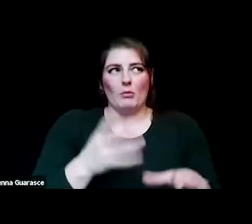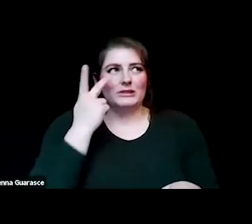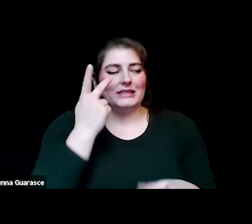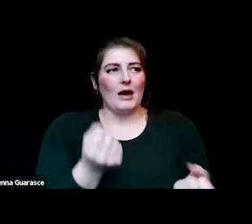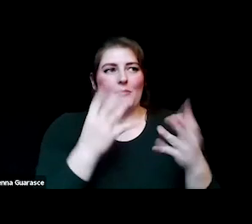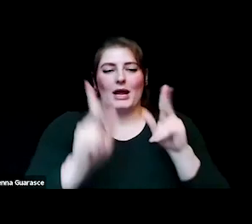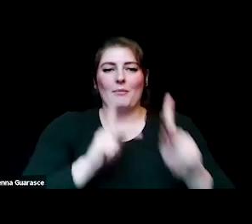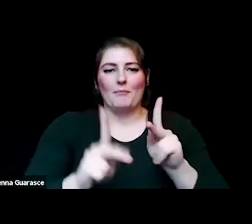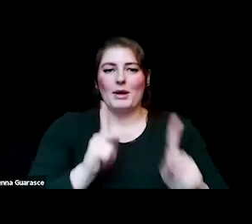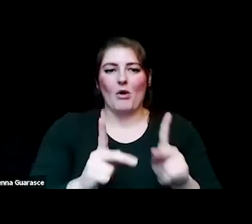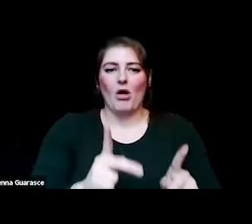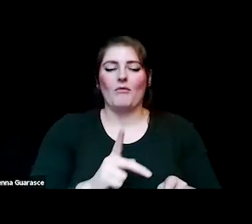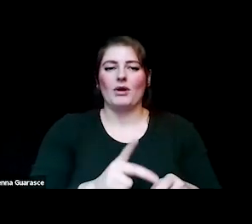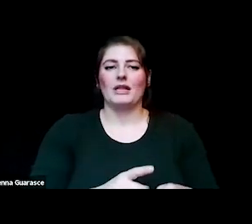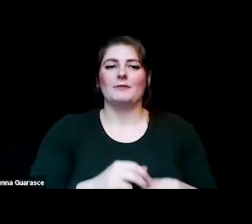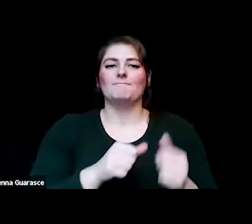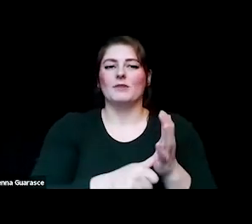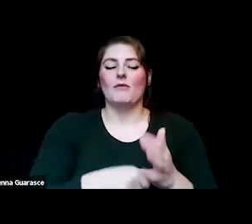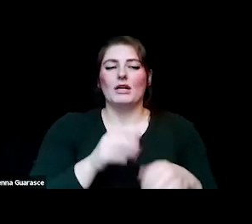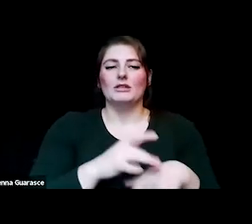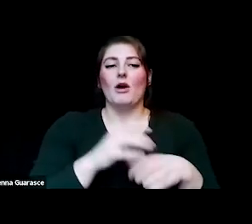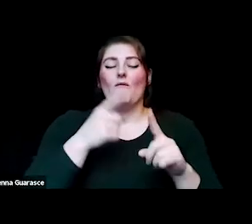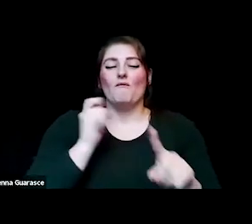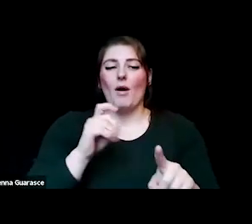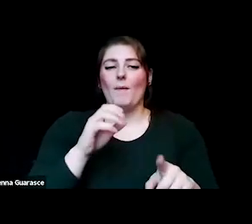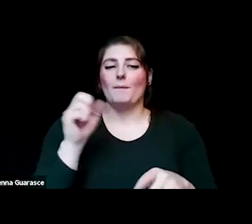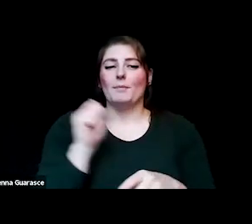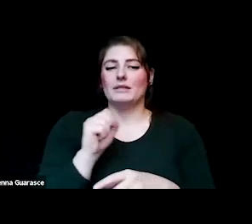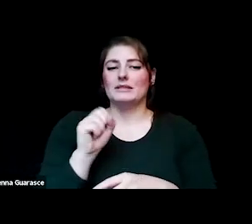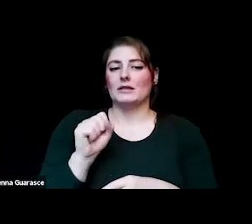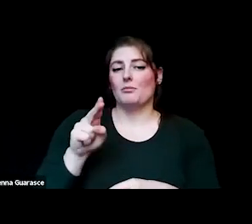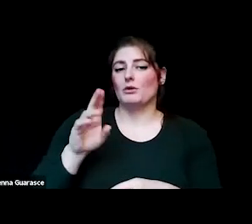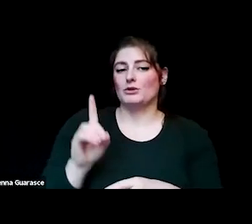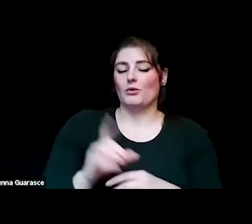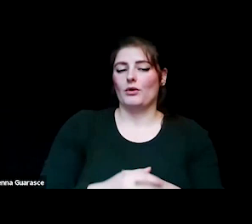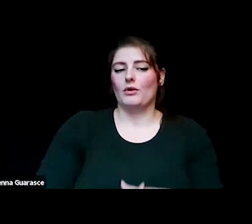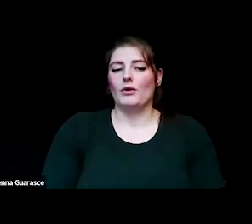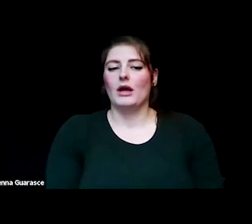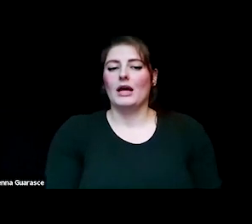sufren de trastorno por abuso de sustancias, es especialmente aterrador para mí saber